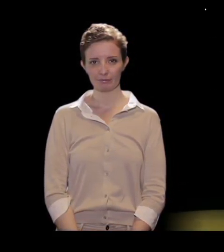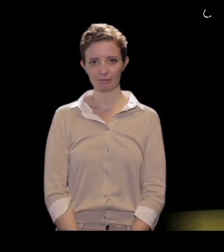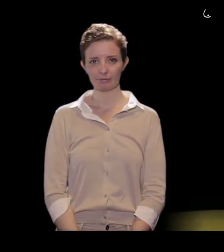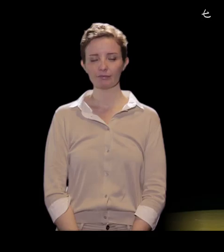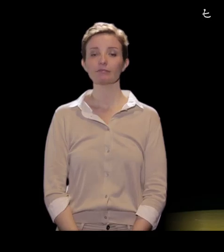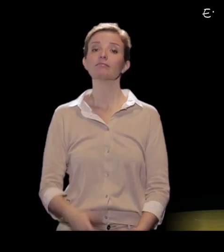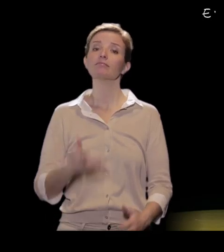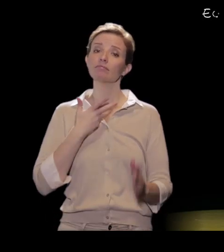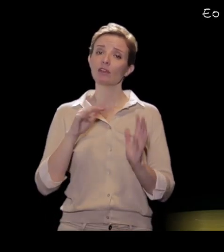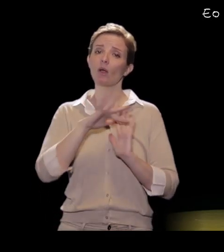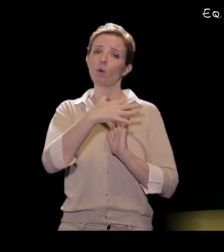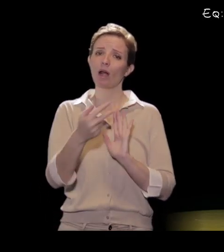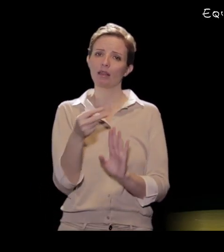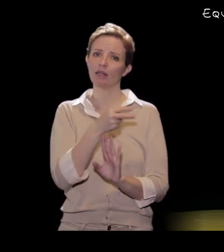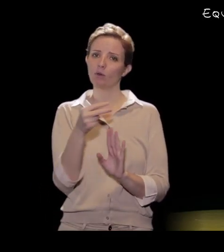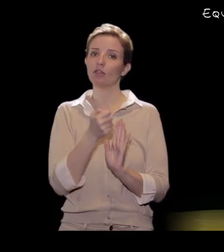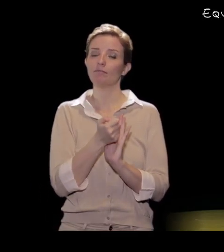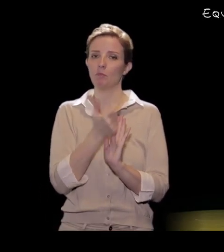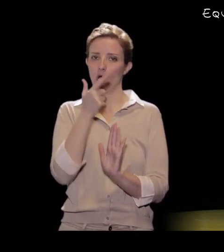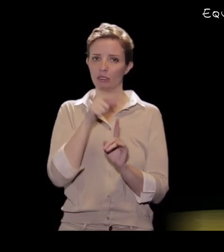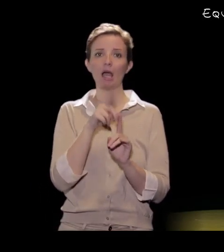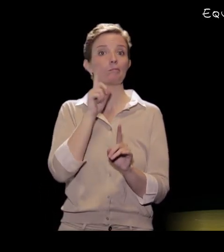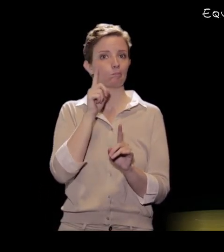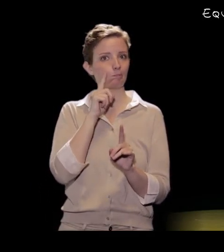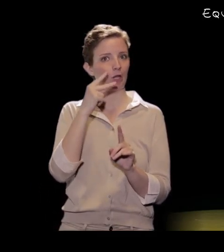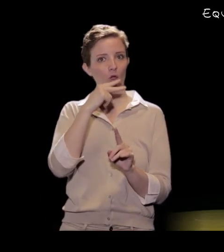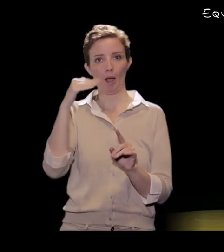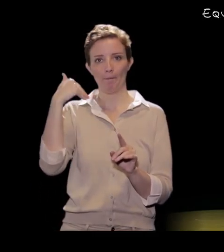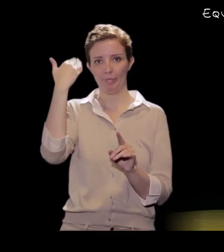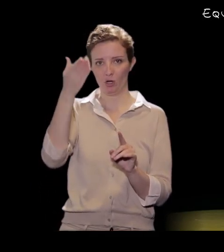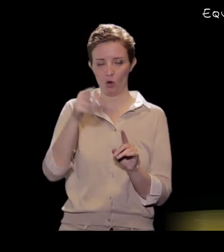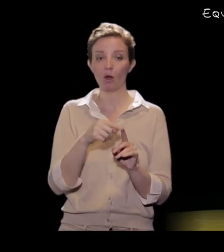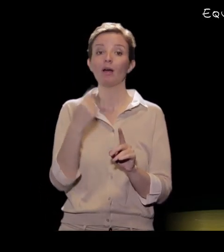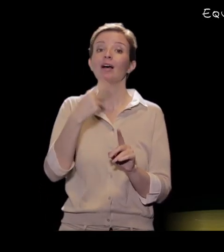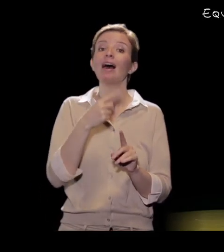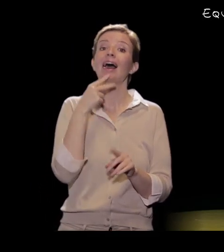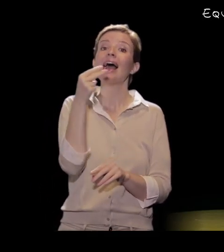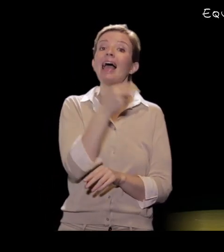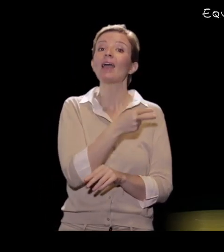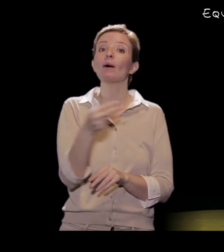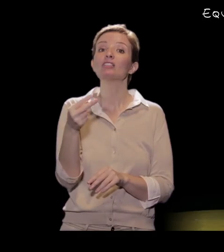Altre equazioni importanti sempre di grado superiore al secondo sono le equazioni trinomie.